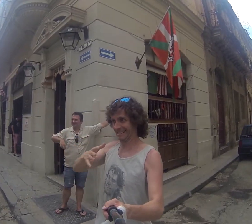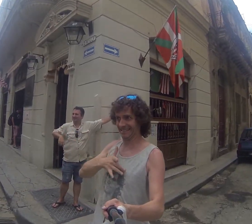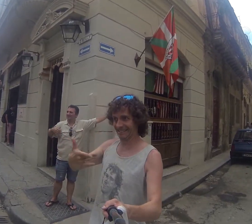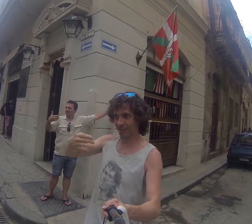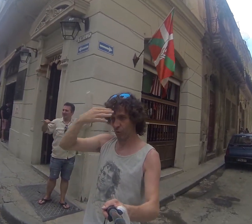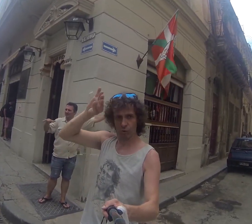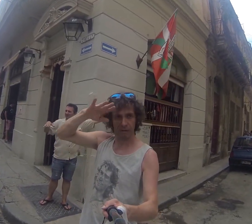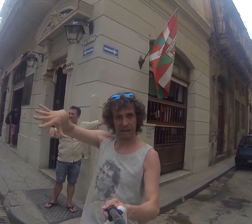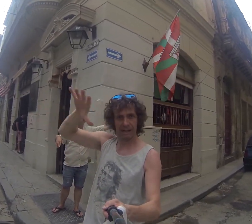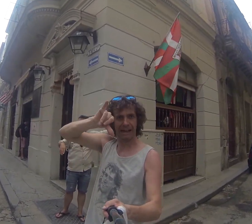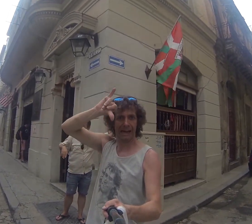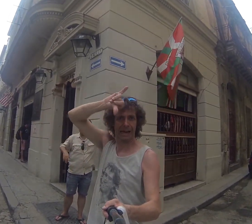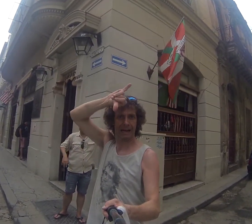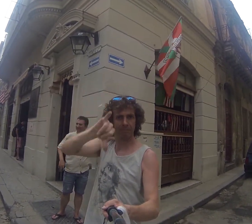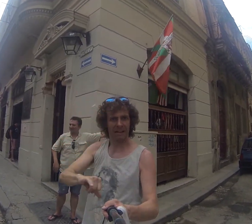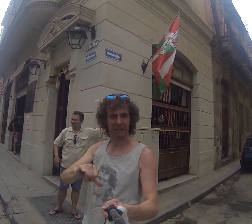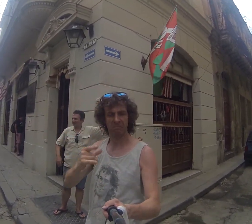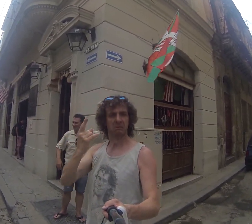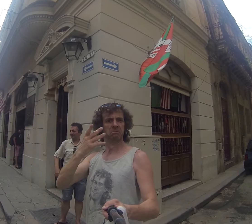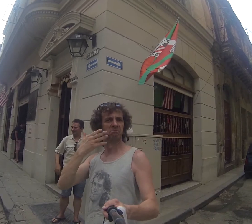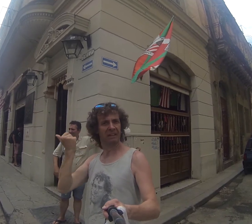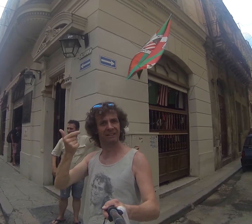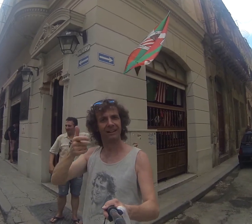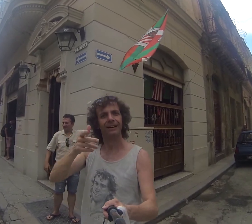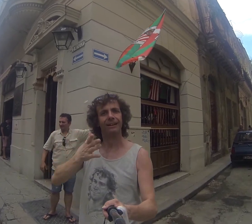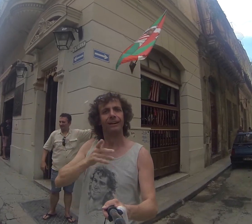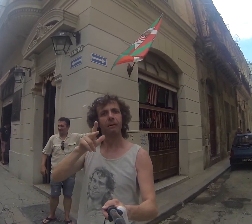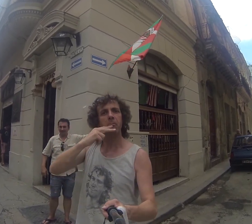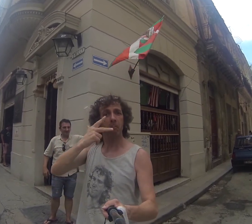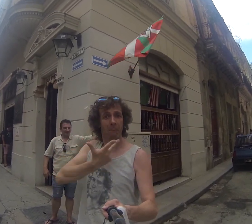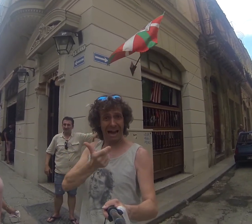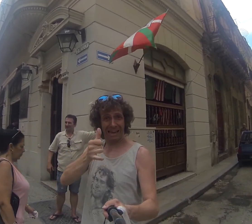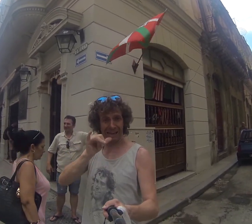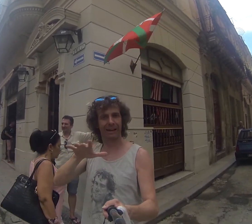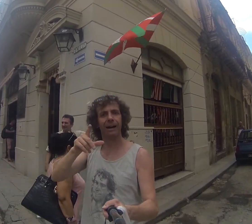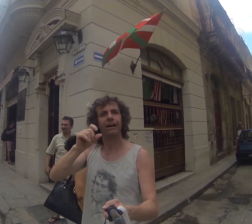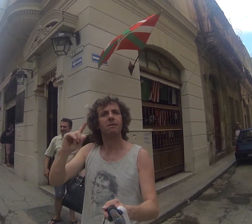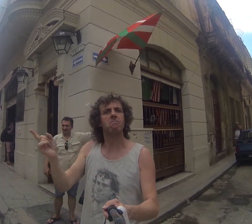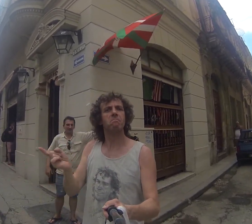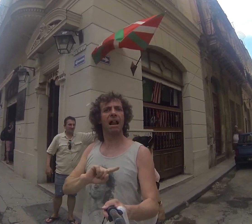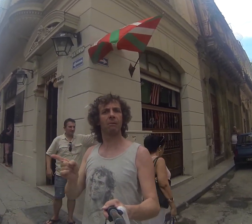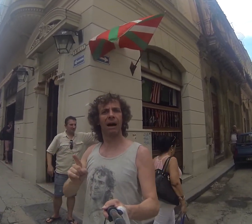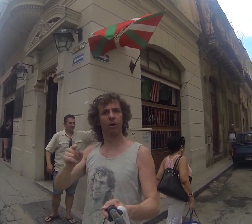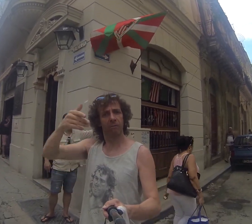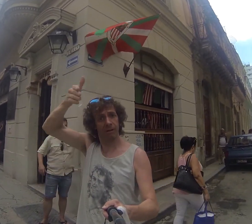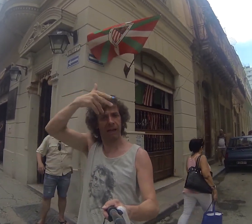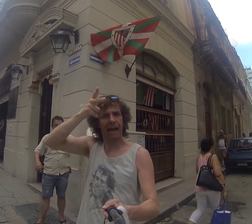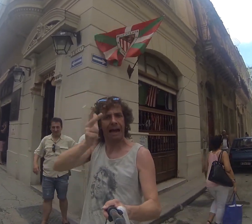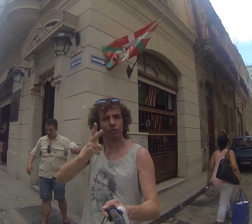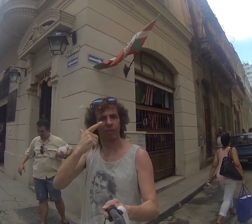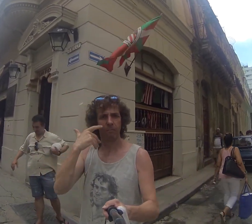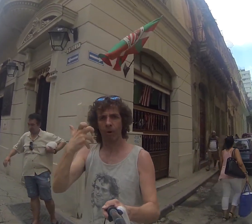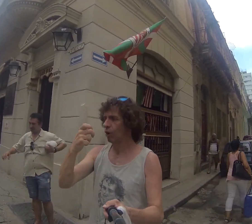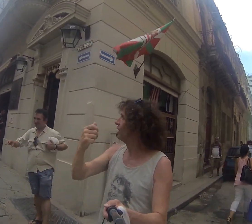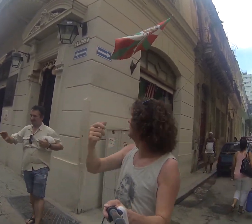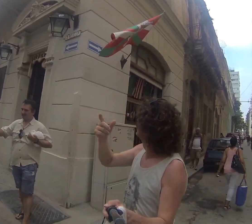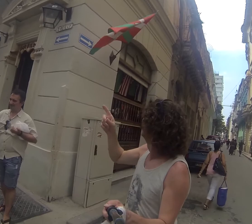Aquí en Cuba hay un bar que se llama Bilbao, mirad la bandera de Euskadi